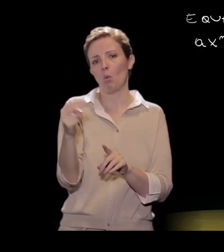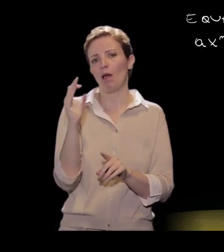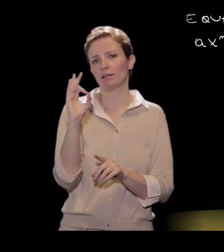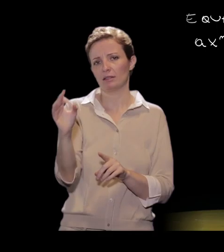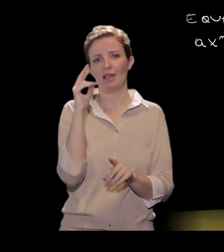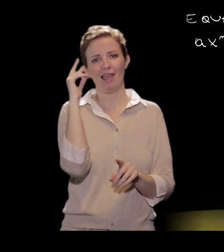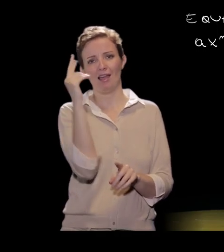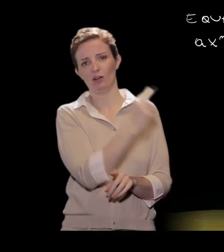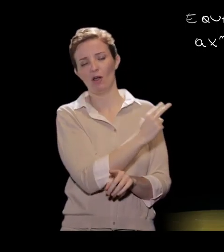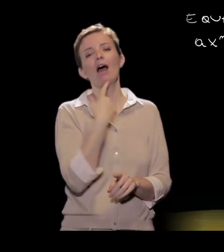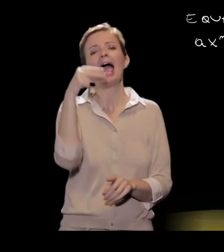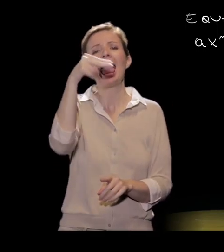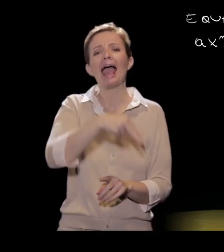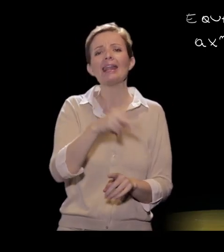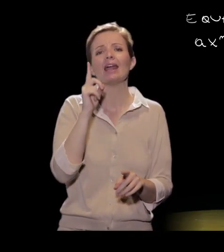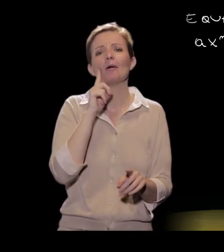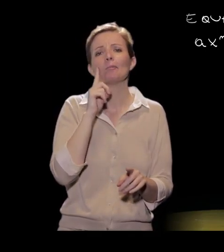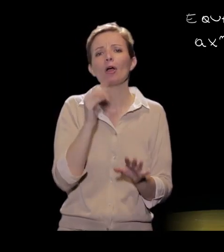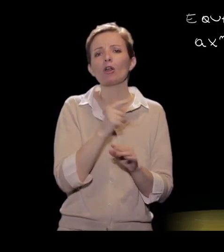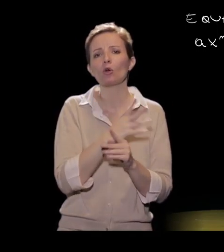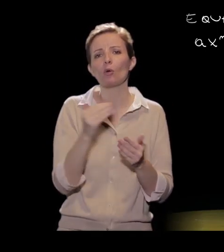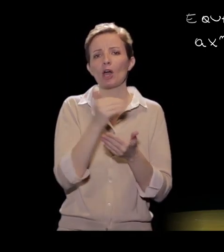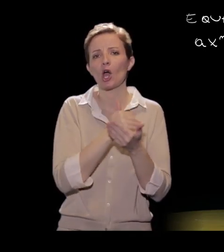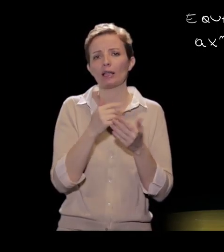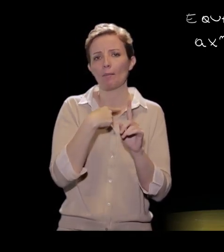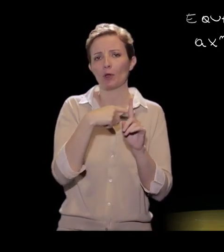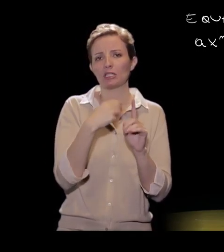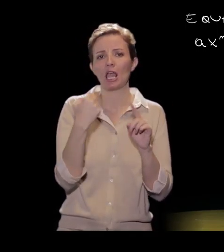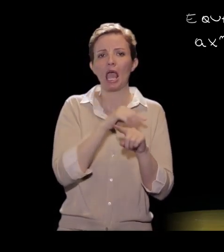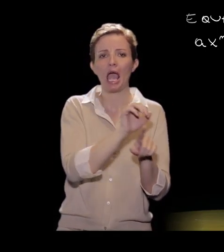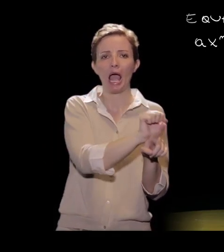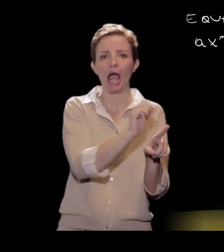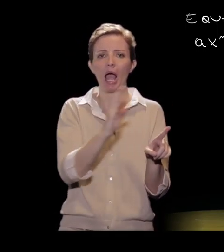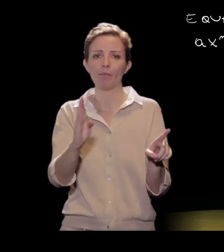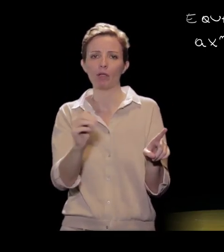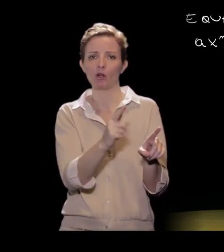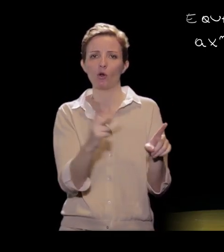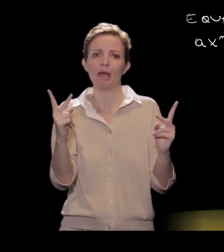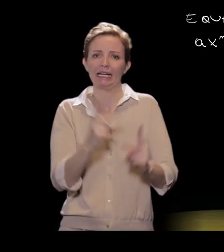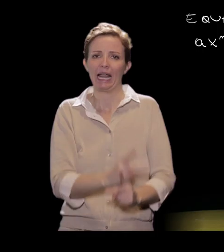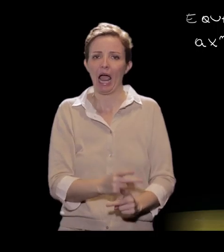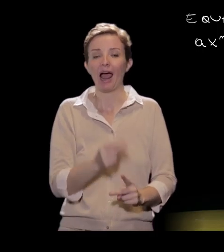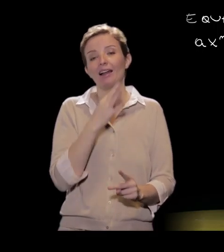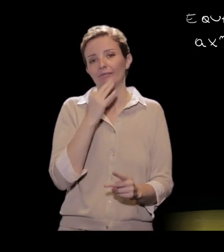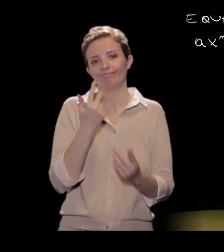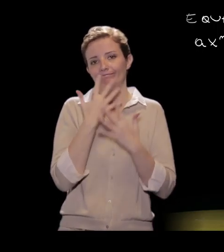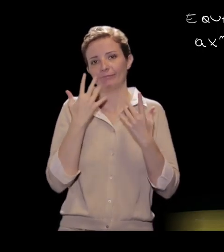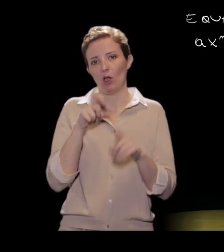n è un numero intero positivo come sempre mentre a e b sono numeri reali con a diverso da 0, come al solito.